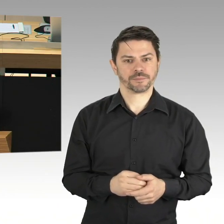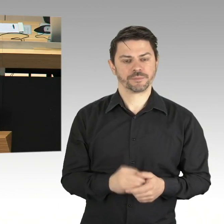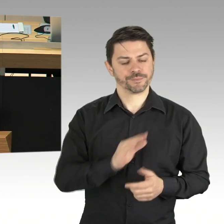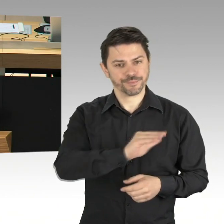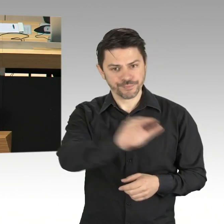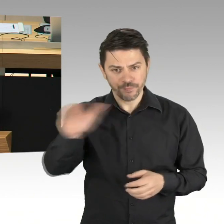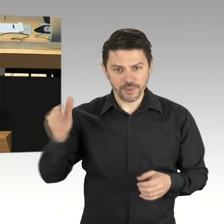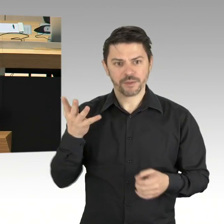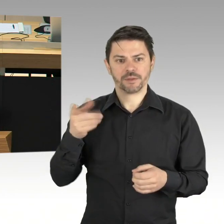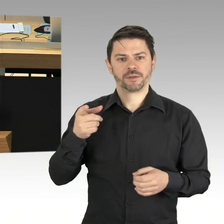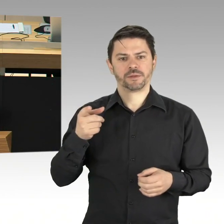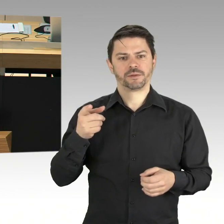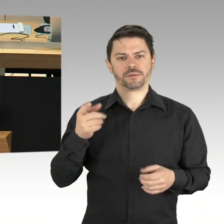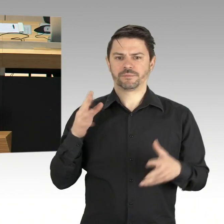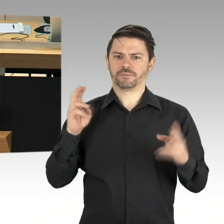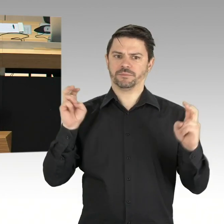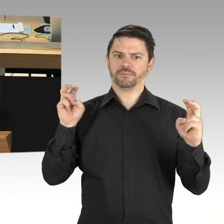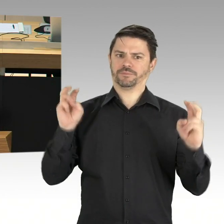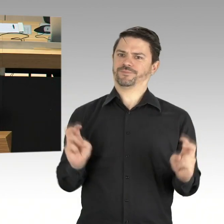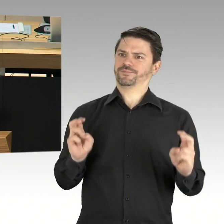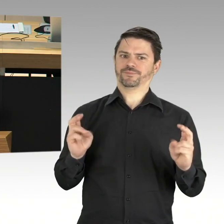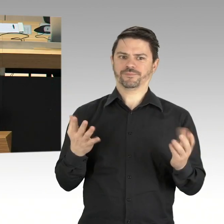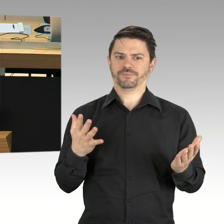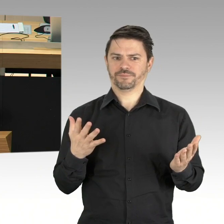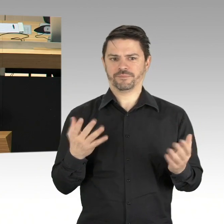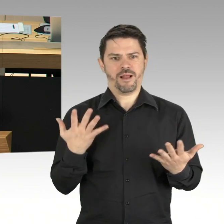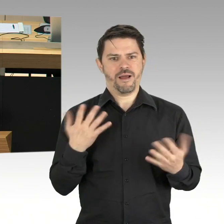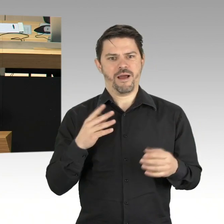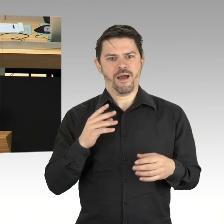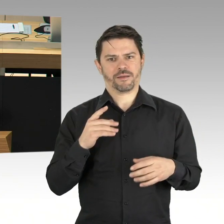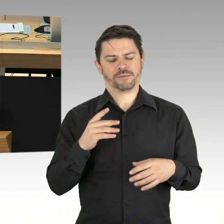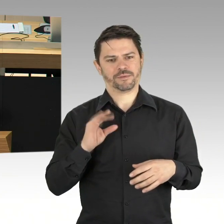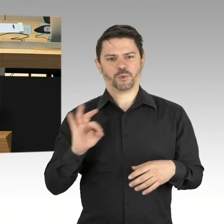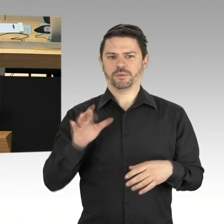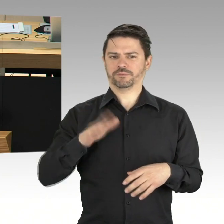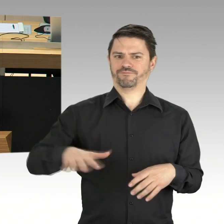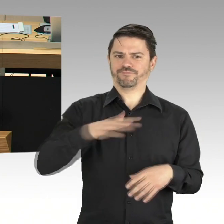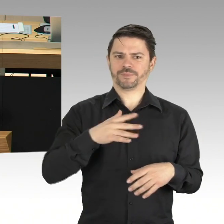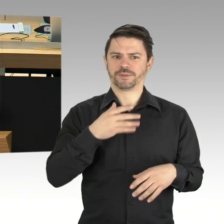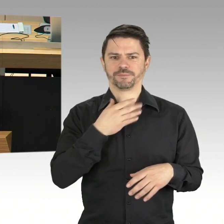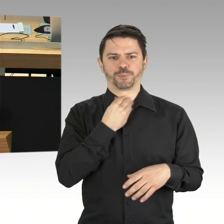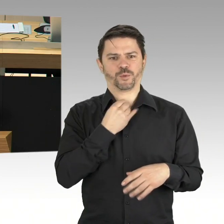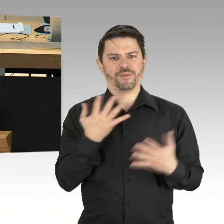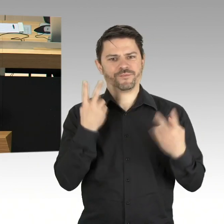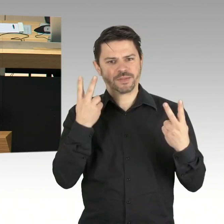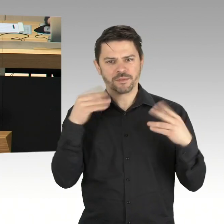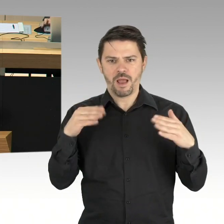wenn der Markt dieses menschliche Grundbedürfnis nicht befriedigt, dann muss die Politik eingreifen.